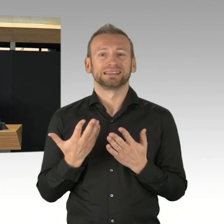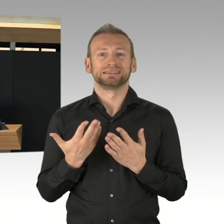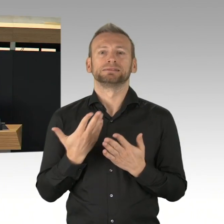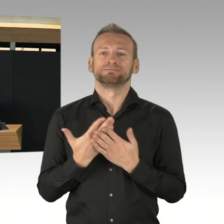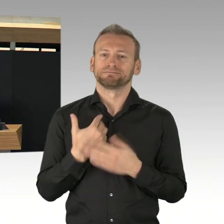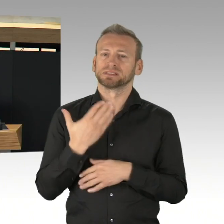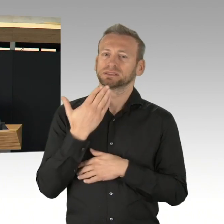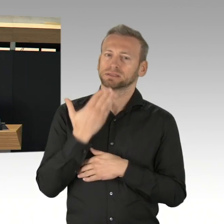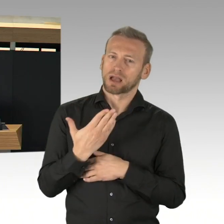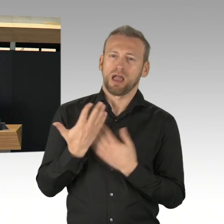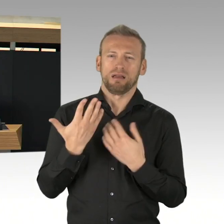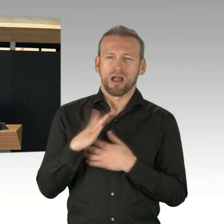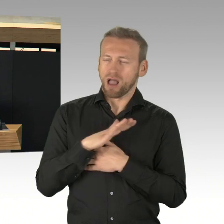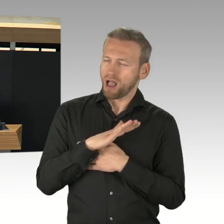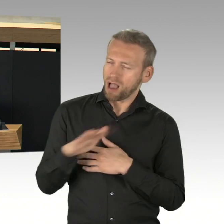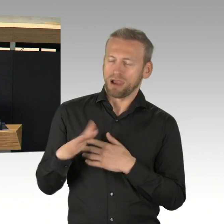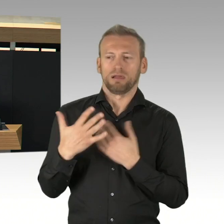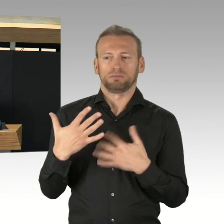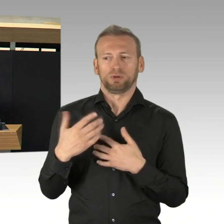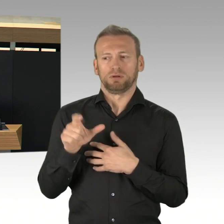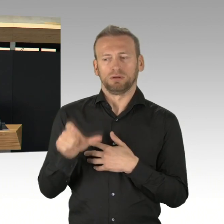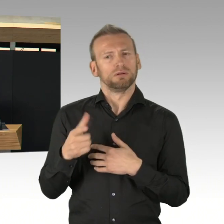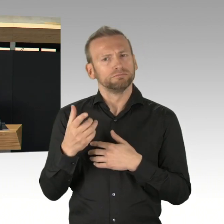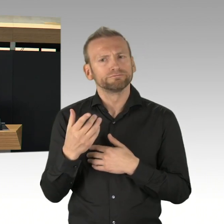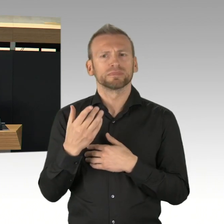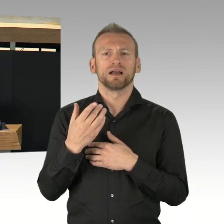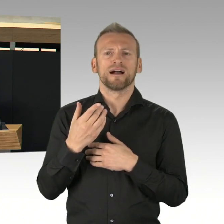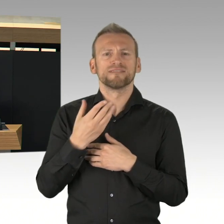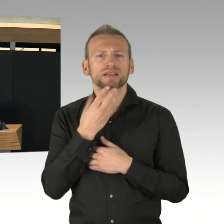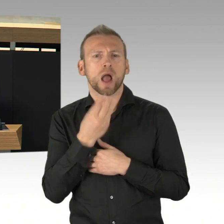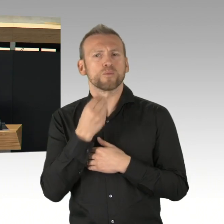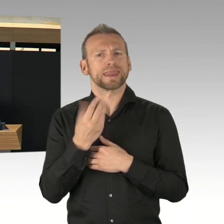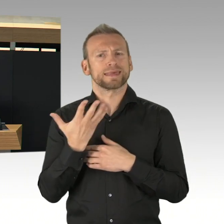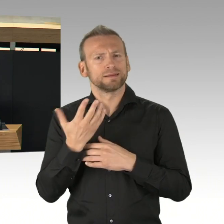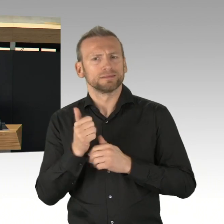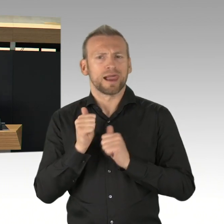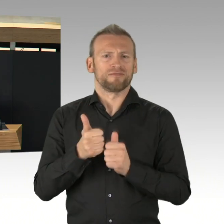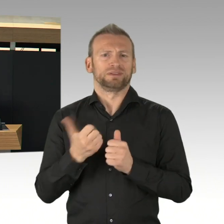Wie schaffen wir Wohnraum und wie bekommen wir in unserer Stadt den Miet- und Wohnungsmarkt organisiert